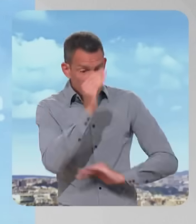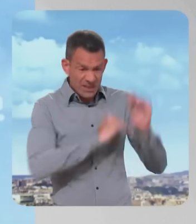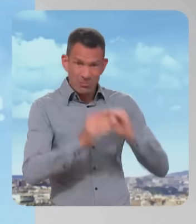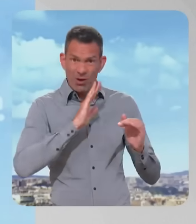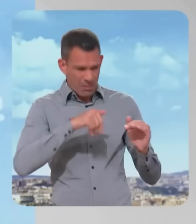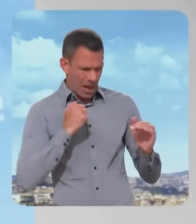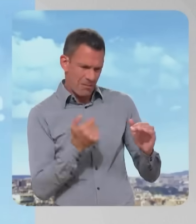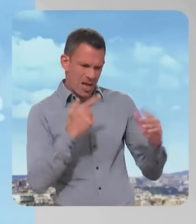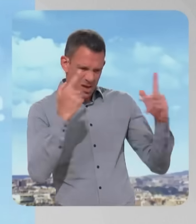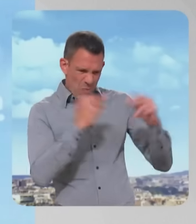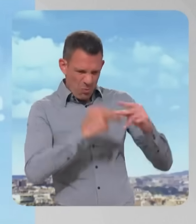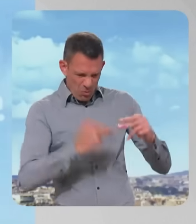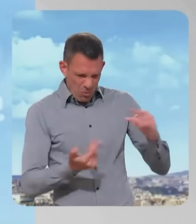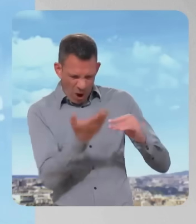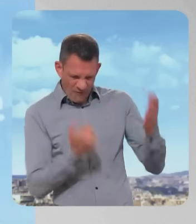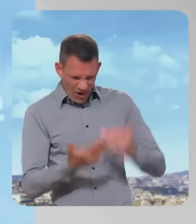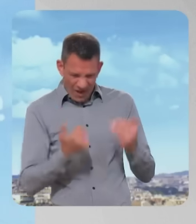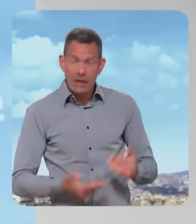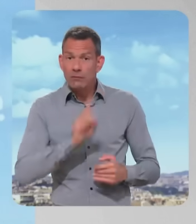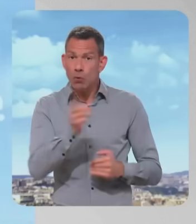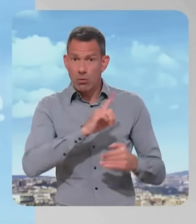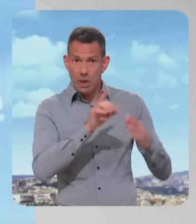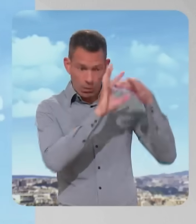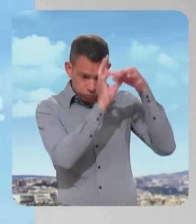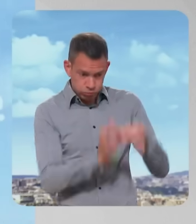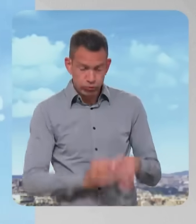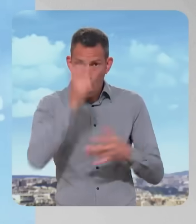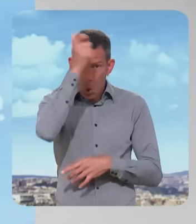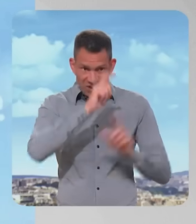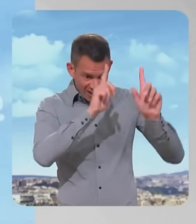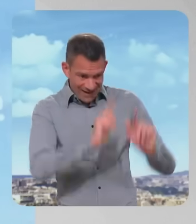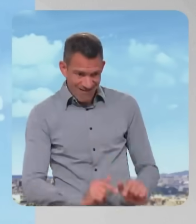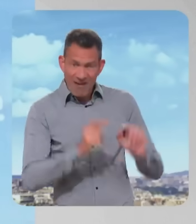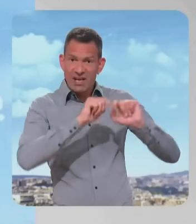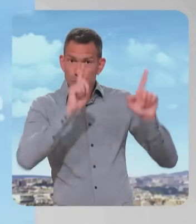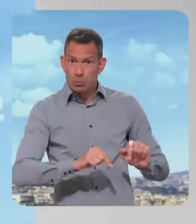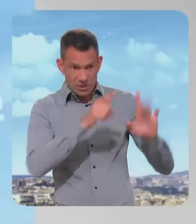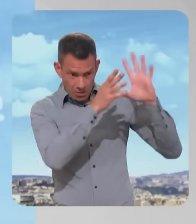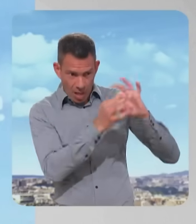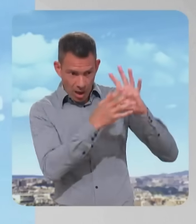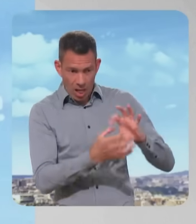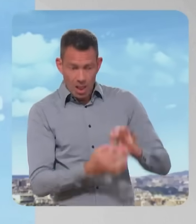pour gouverner, c'est arithmétique, il va falloir aller sur leur terrain à eux. M.Bompard: Vous retournez la situation.